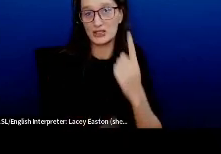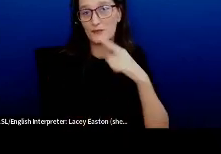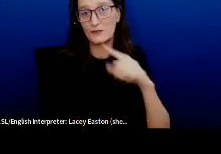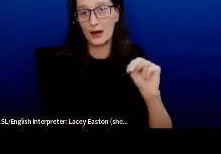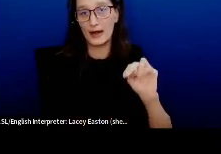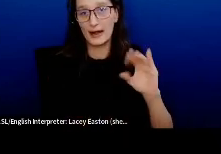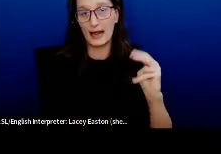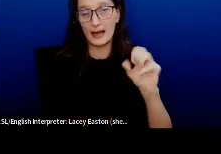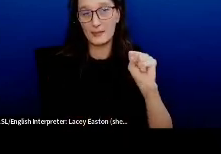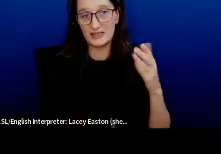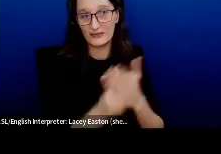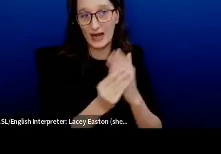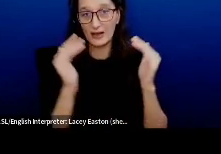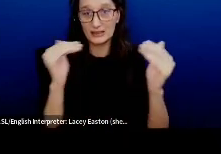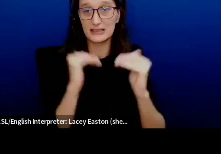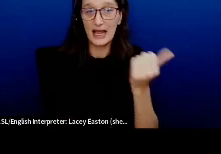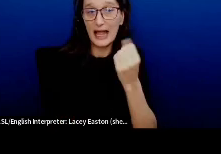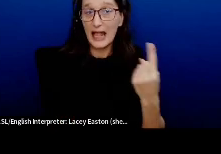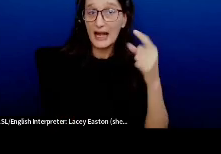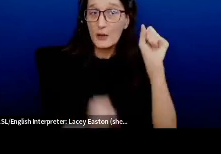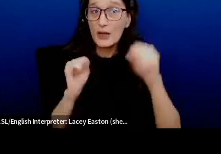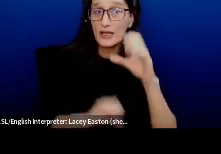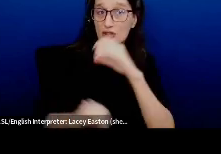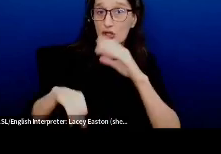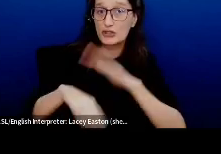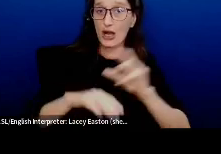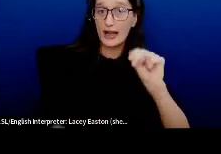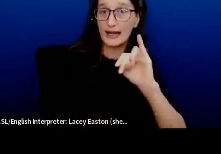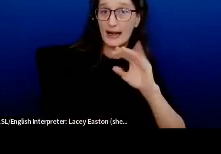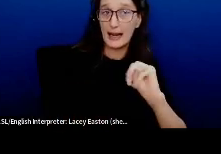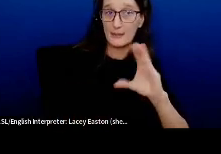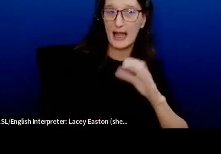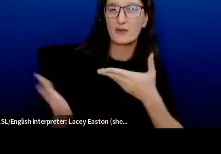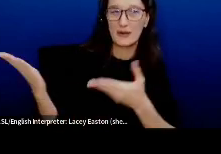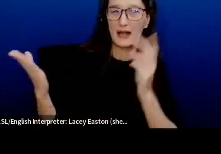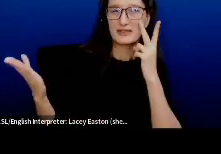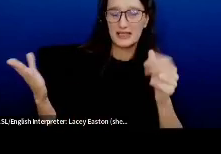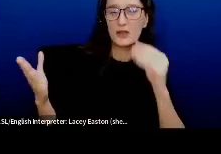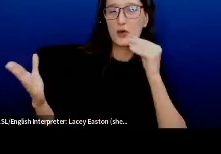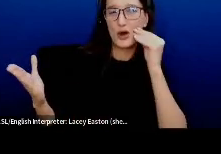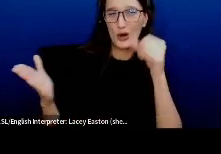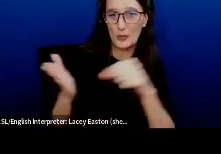puede buscar en NIMAC; esta es su página de inicio que aparece en la diapositiva. Haga clic en el